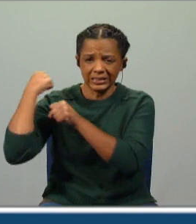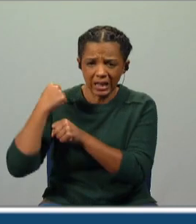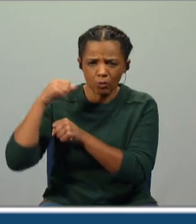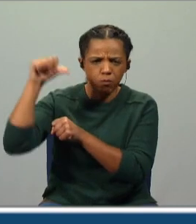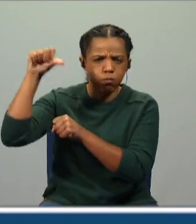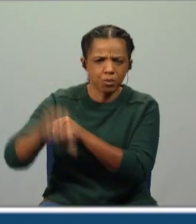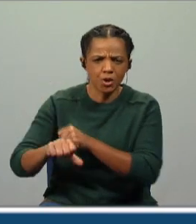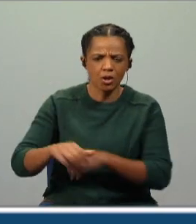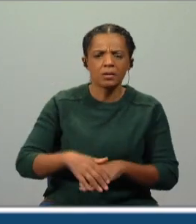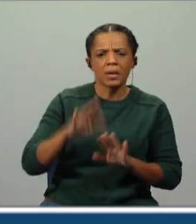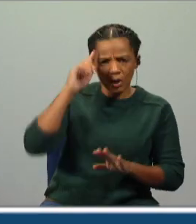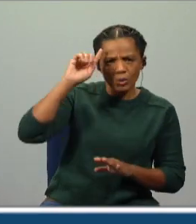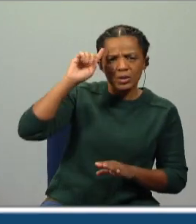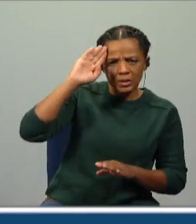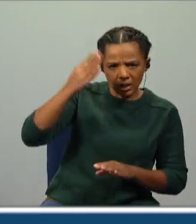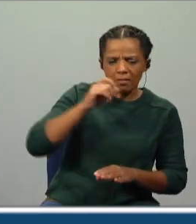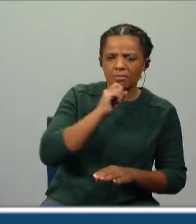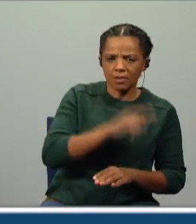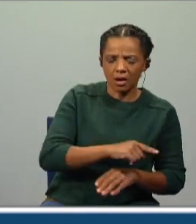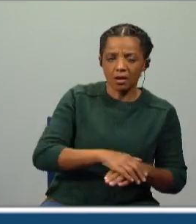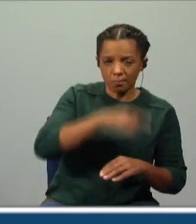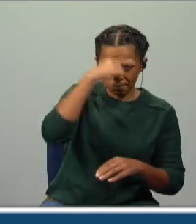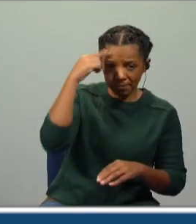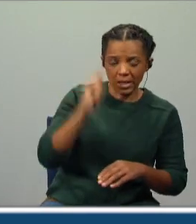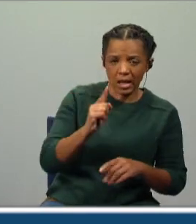Mas eu sei que é possível. O mais difícil é subir.